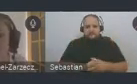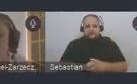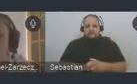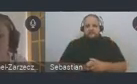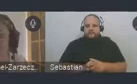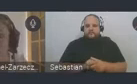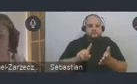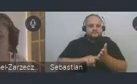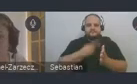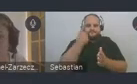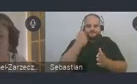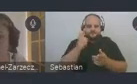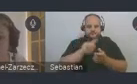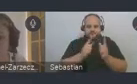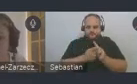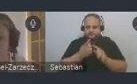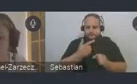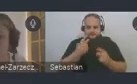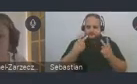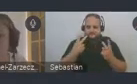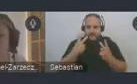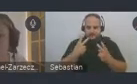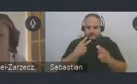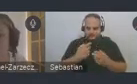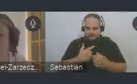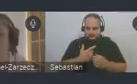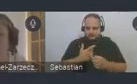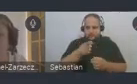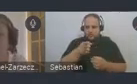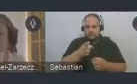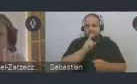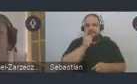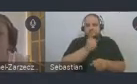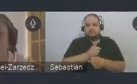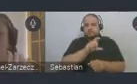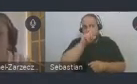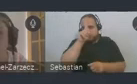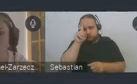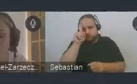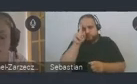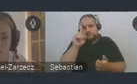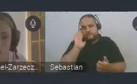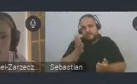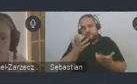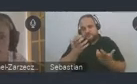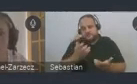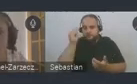To dla nas ważny moment, to pierwsze spotkanie, bo zadecyduje, czy ci ludzie będą w stanie się czegoś nauczyć,